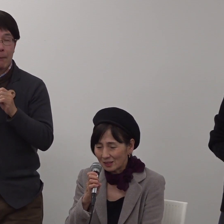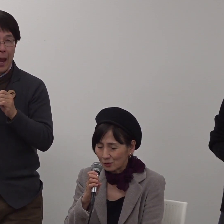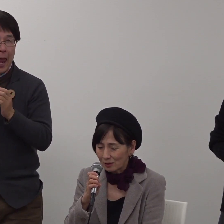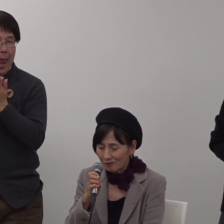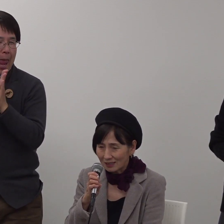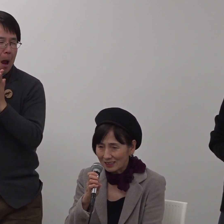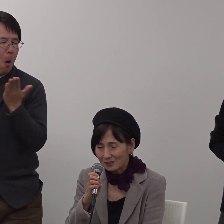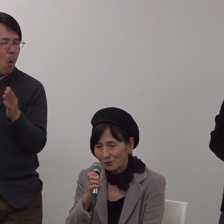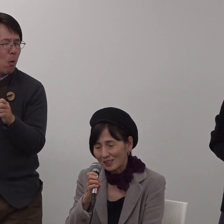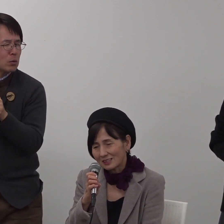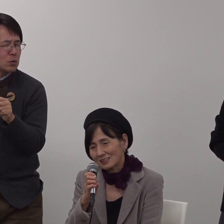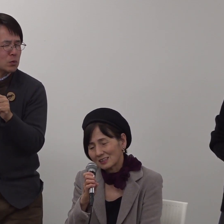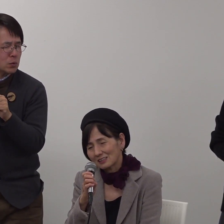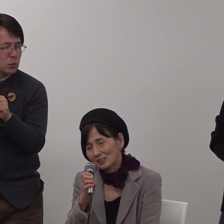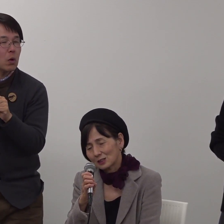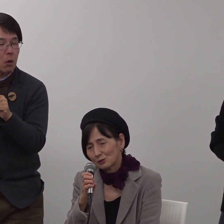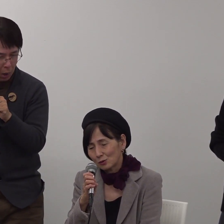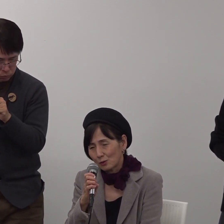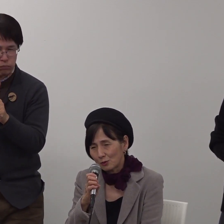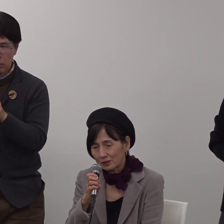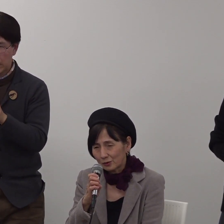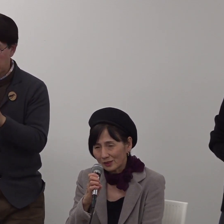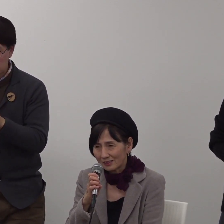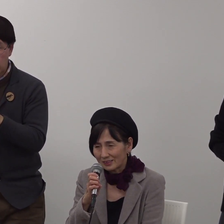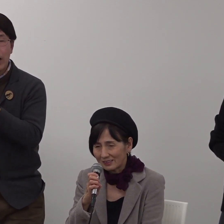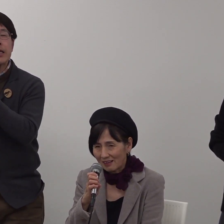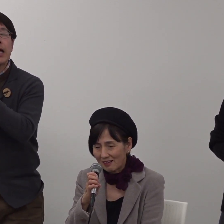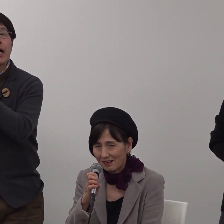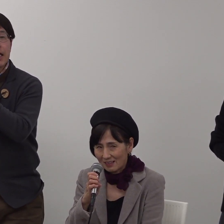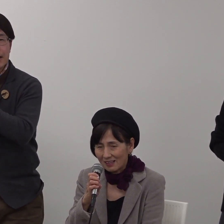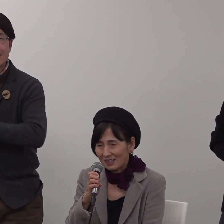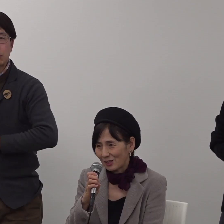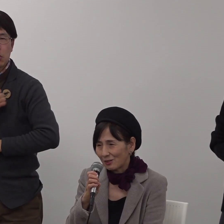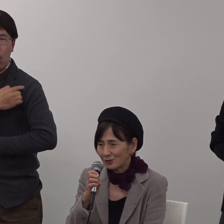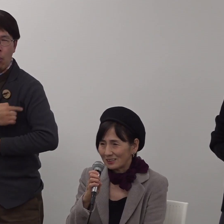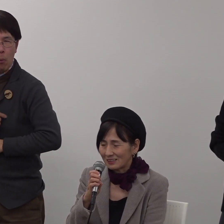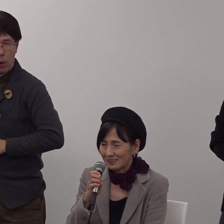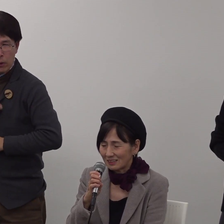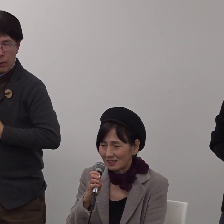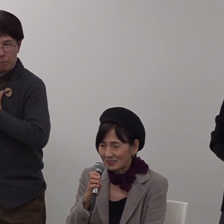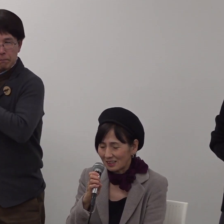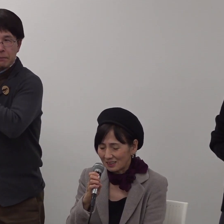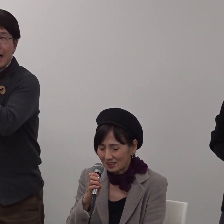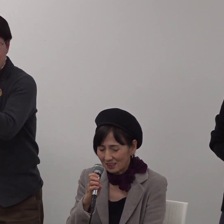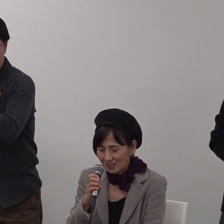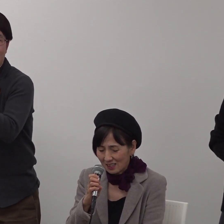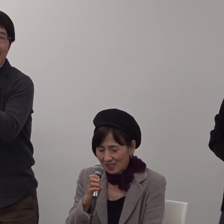それはイラストレーター さんに自分の思いを託して 絵本にしていただいたり